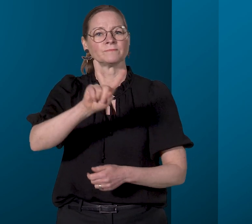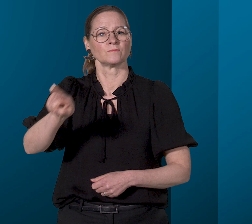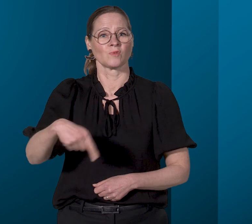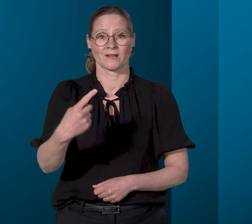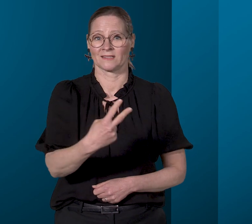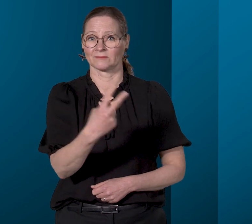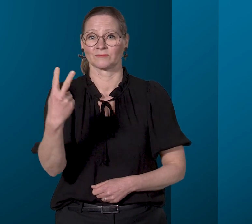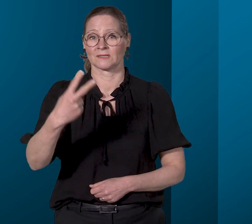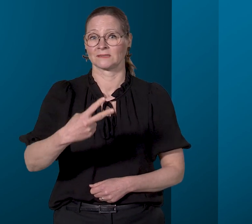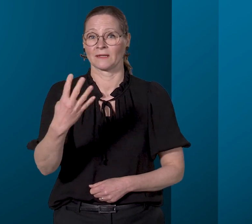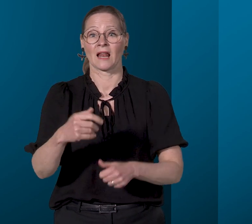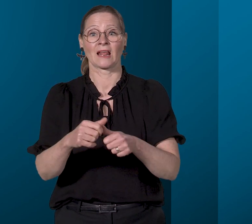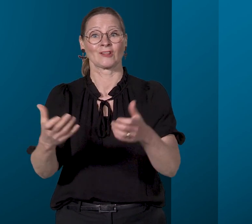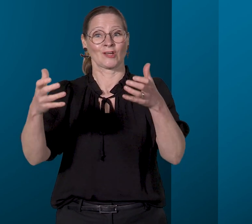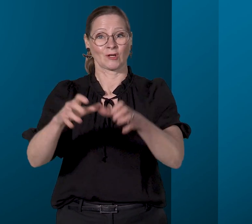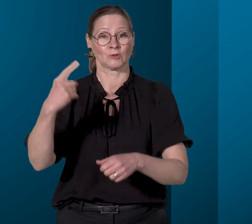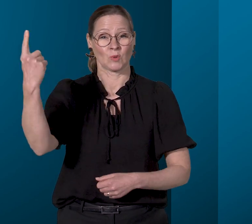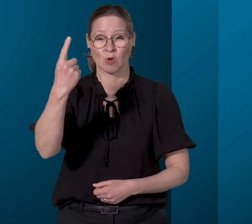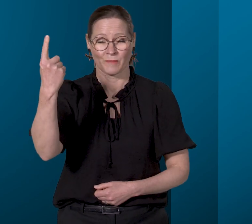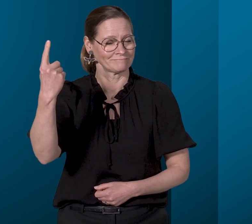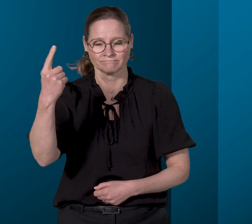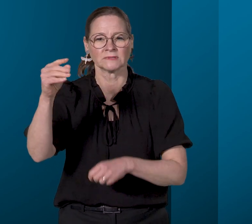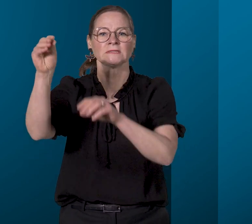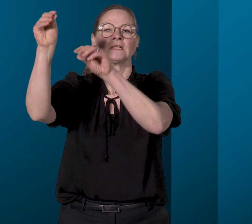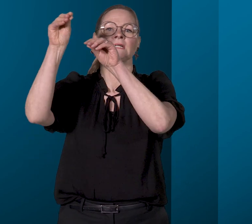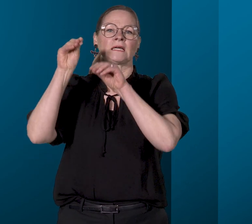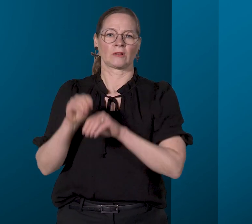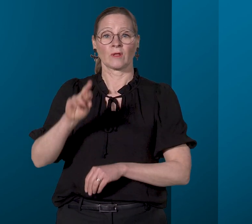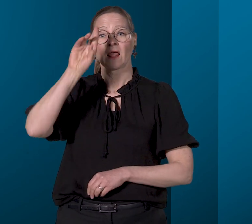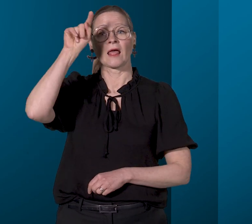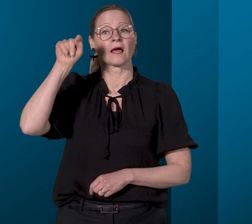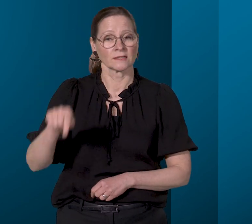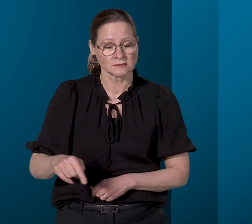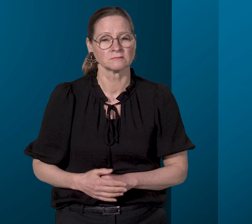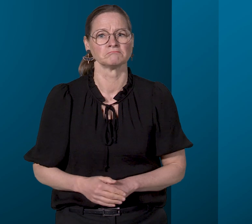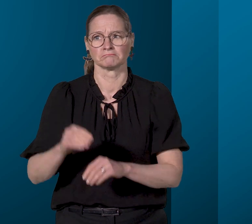siirtää vuoden 2024 liittokokouksen Kuopiosta Helsinkiin.